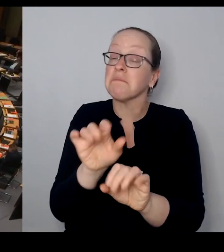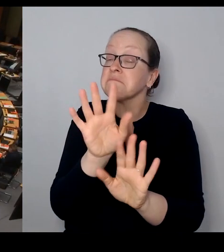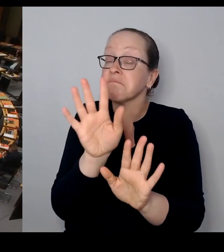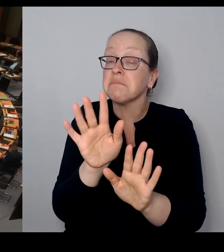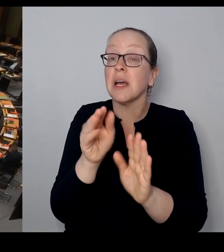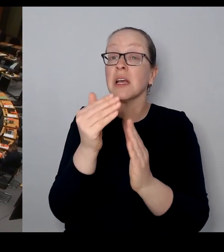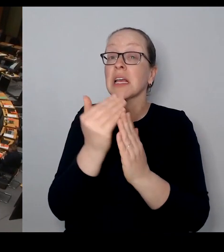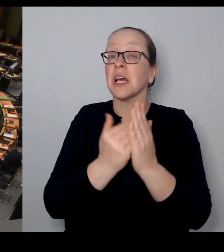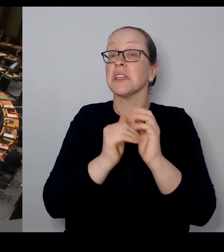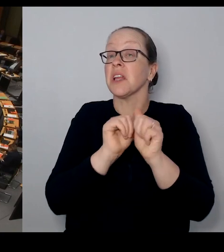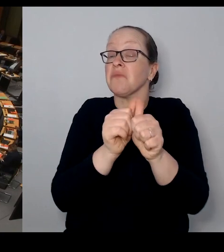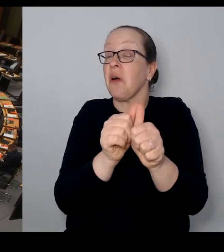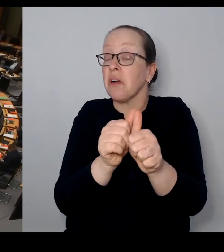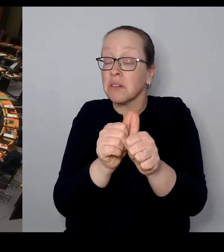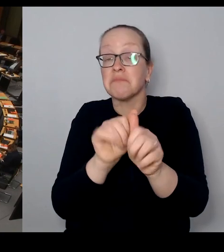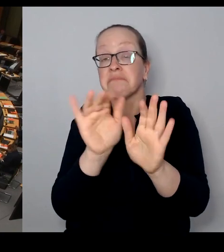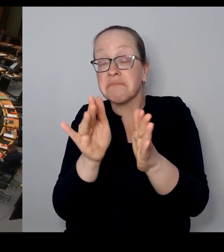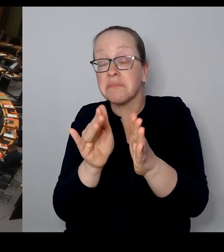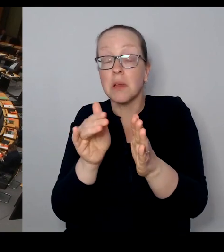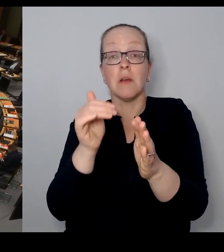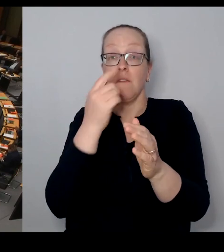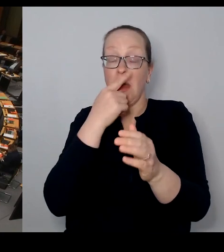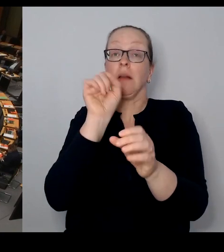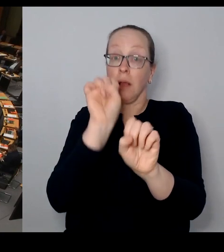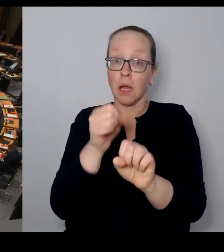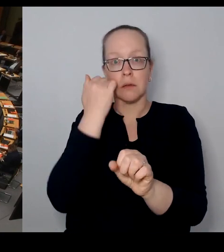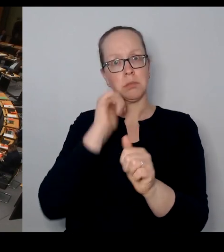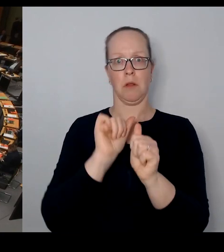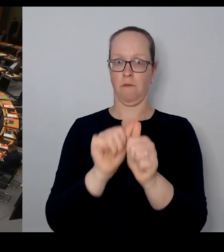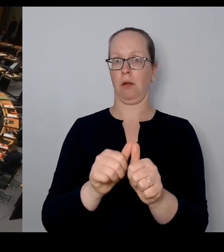Es folgt dann für die Linksfraktion der Kollege Ronneburg für richtig.